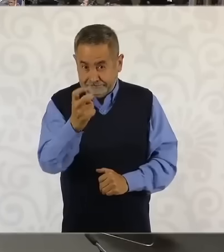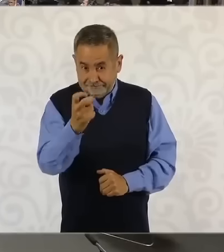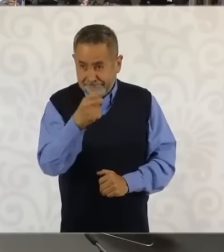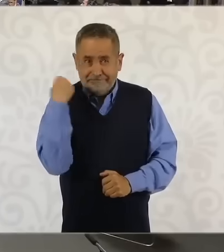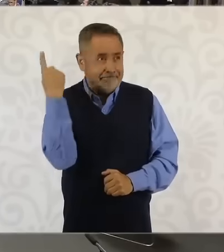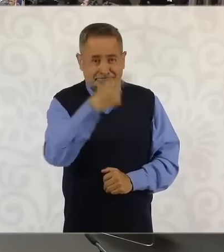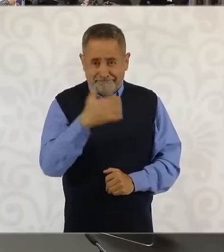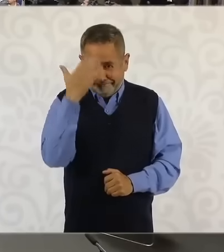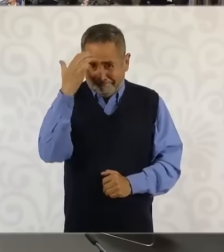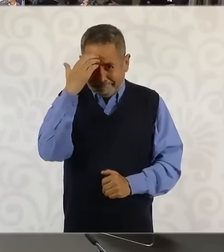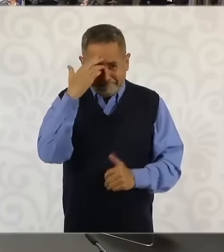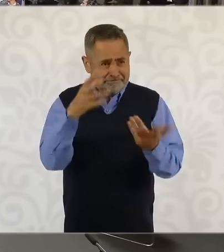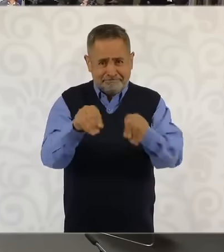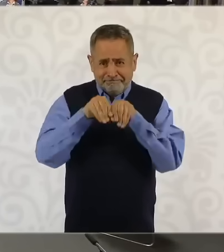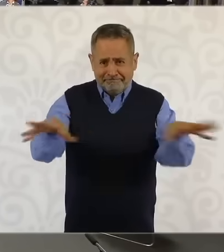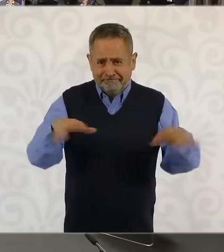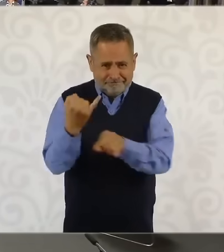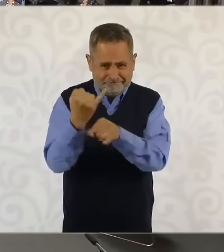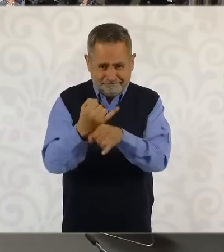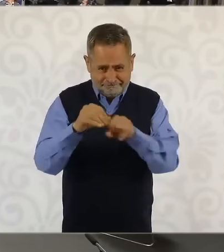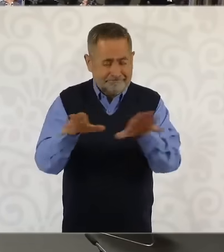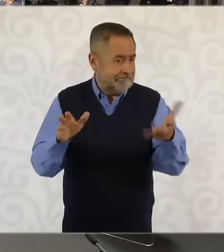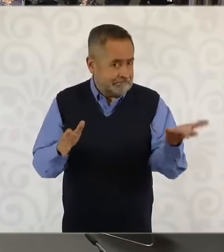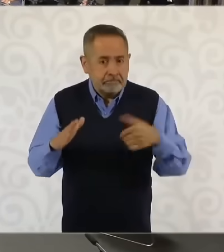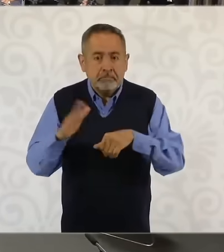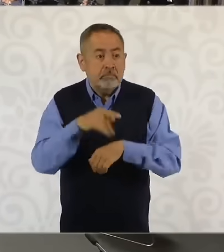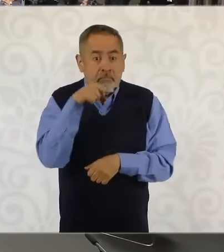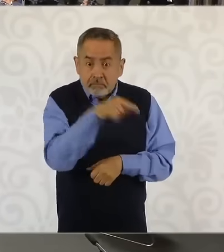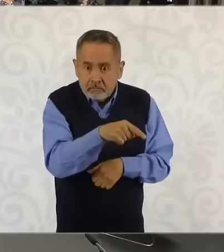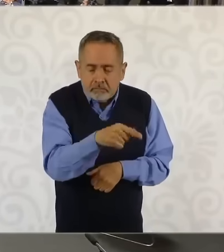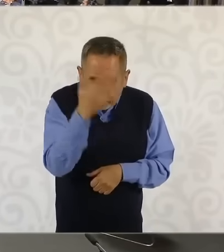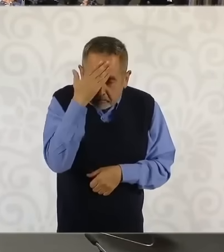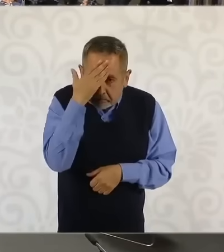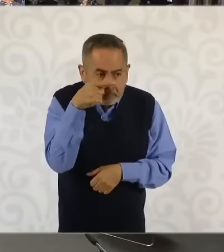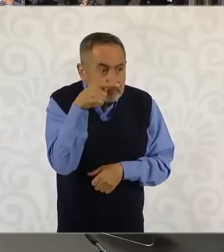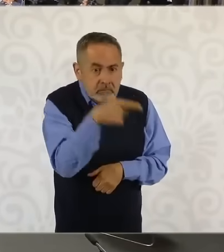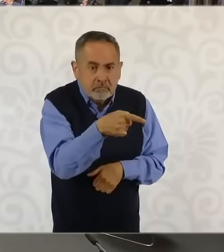porque se hizo viral en las redes porque ahora ella va a ser magistrada del Supremo Tribunal